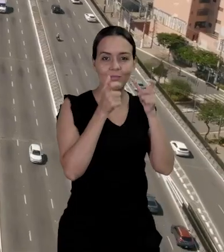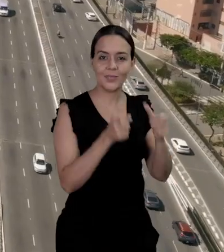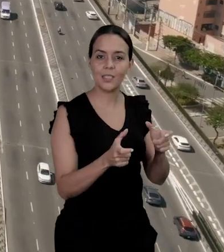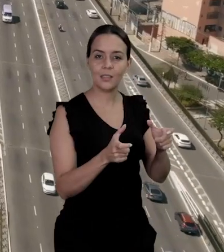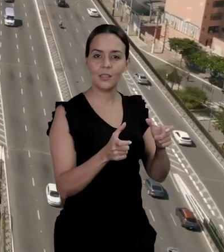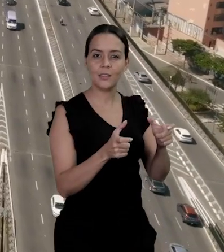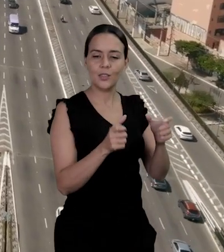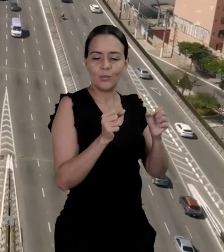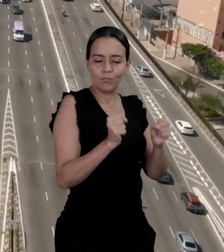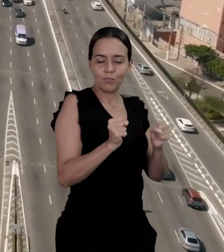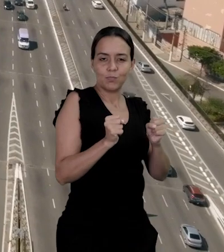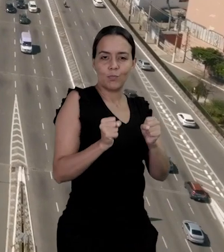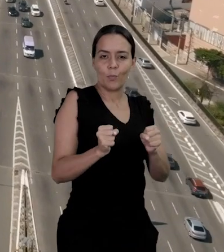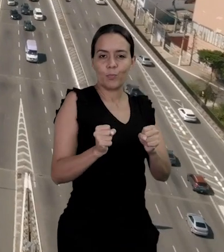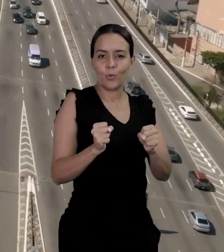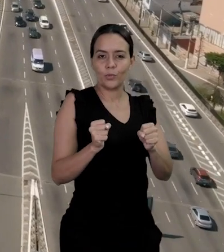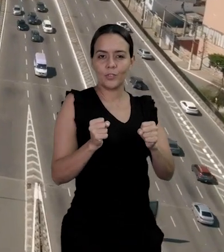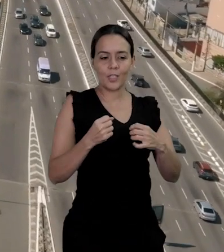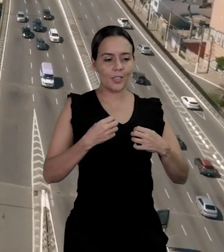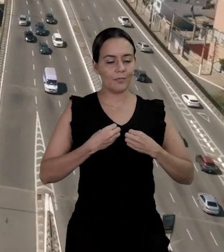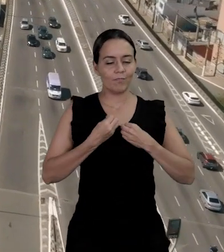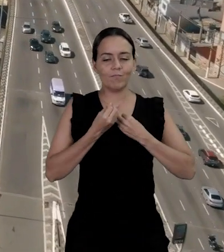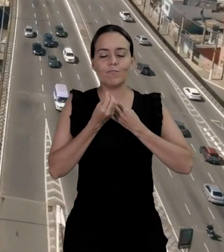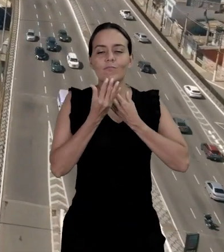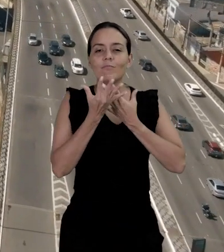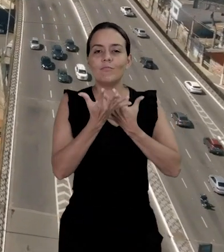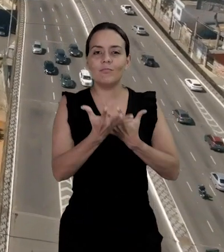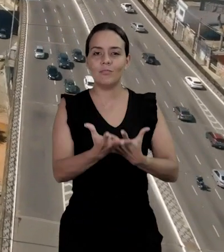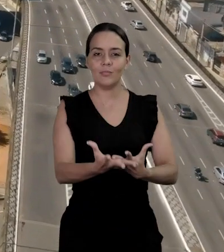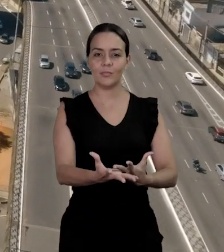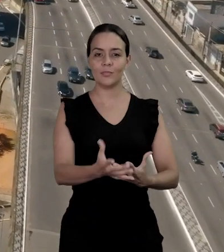Um certo poder de deflagração, ligado aos gestos e às palavras.